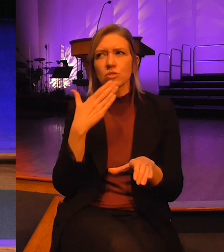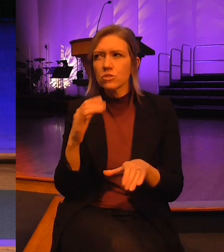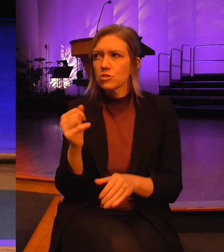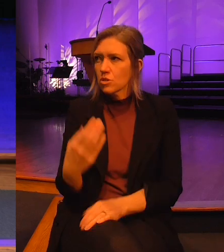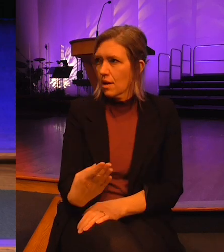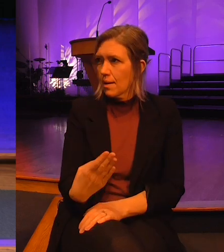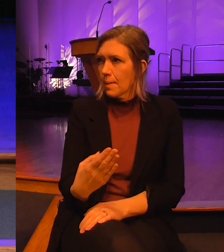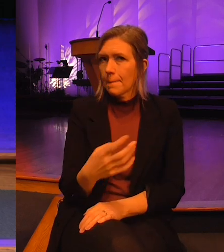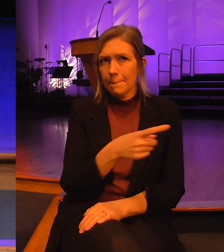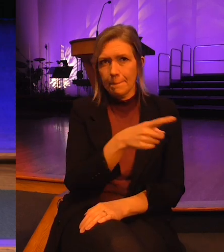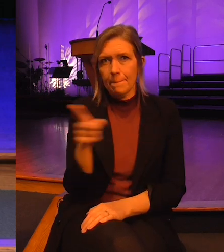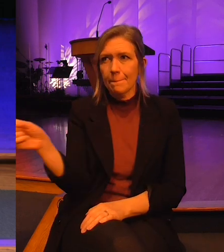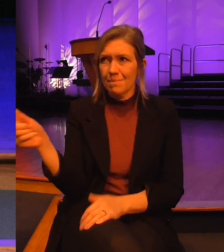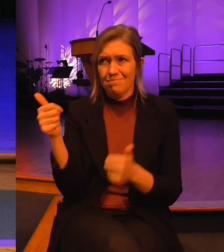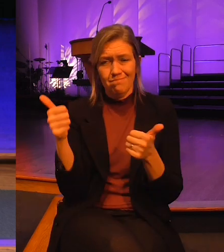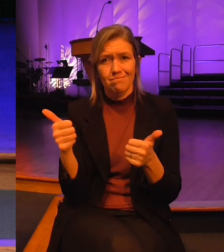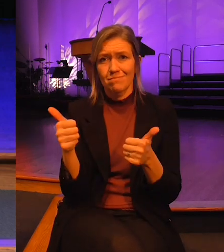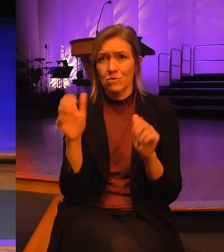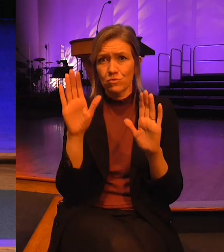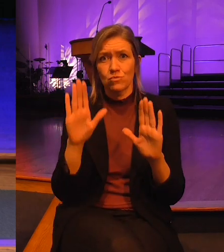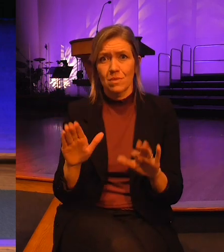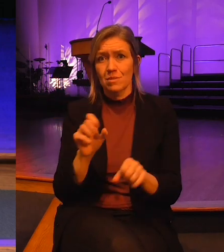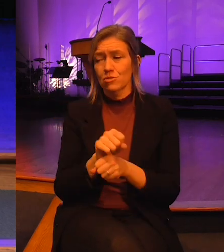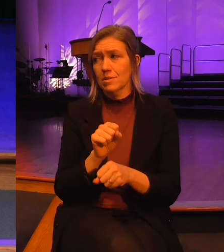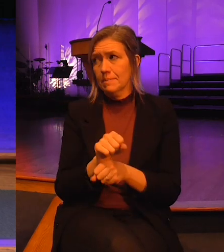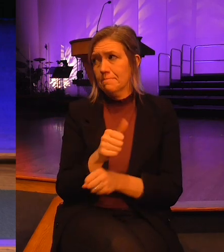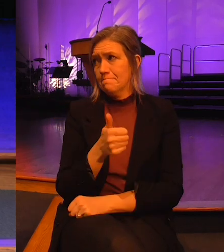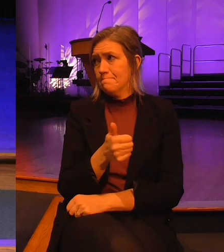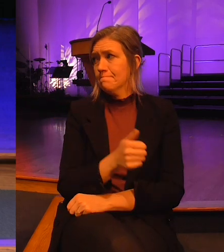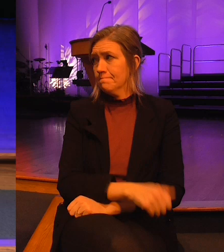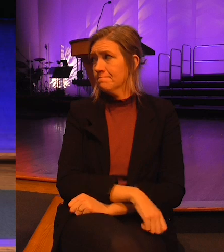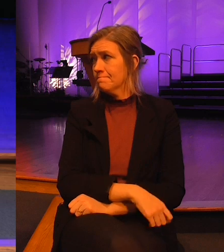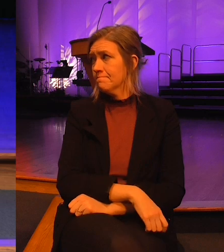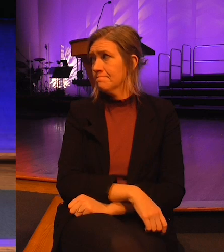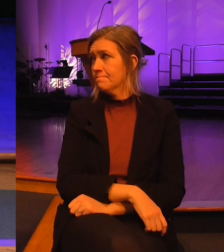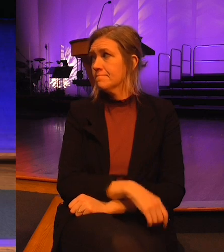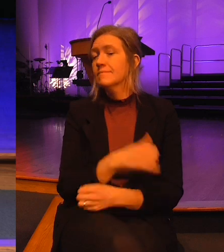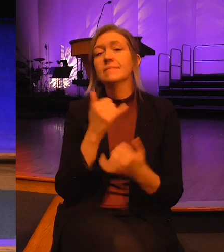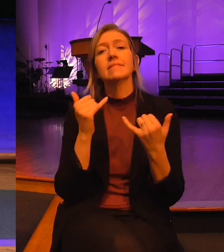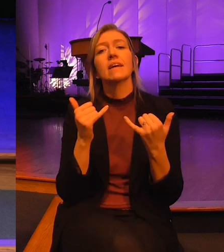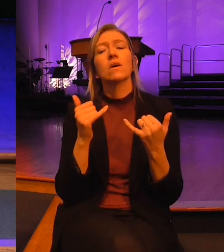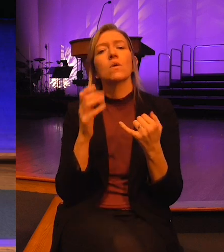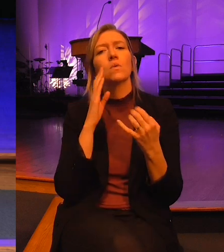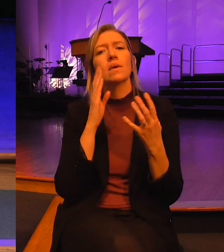trabajo así que vamos a pasar a esa área final